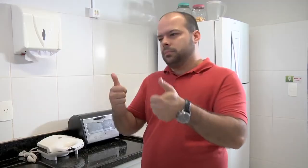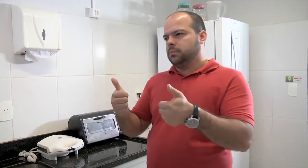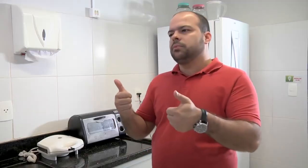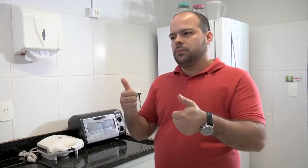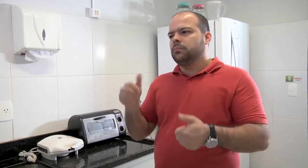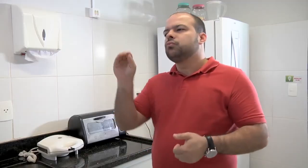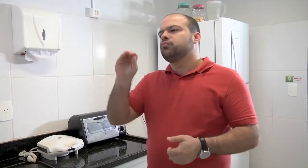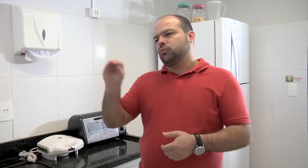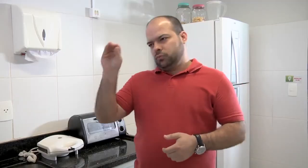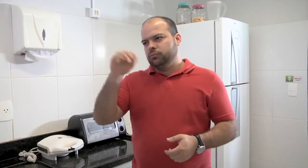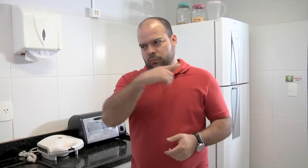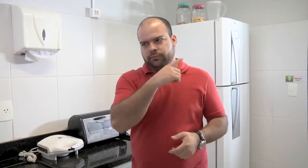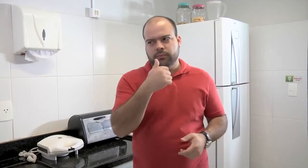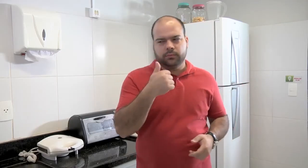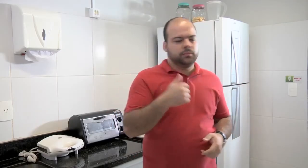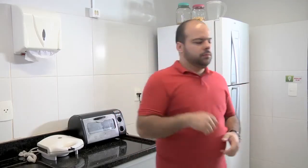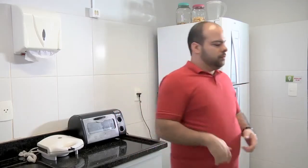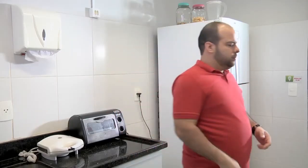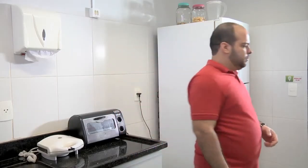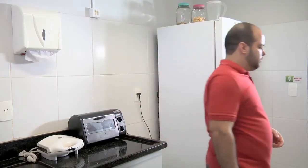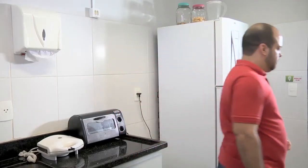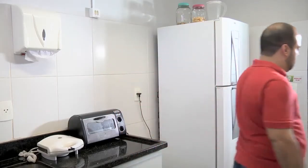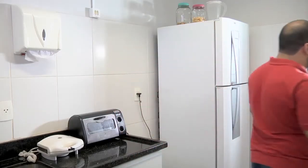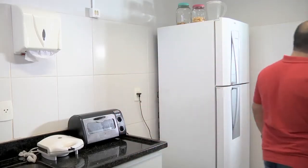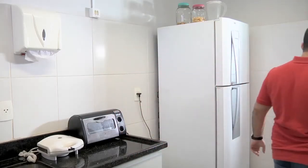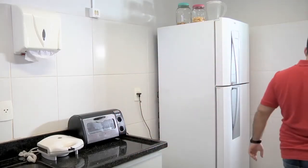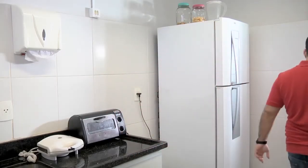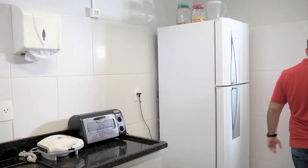Beijo, eu vou, tá